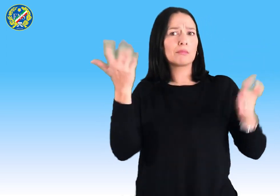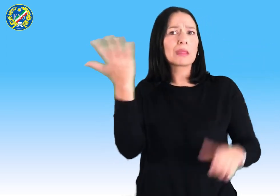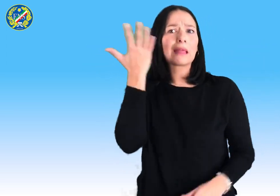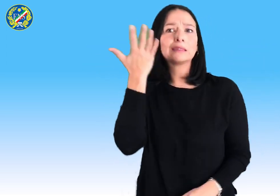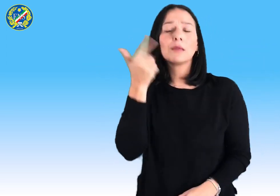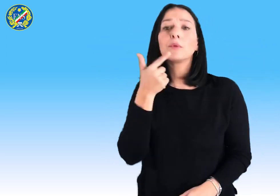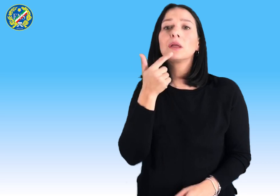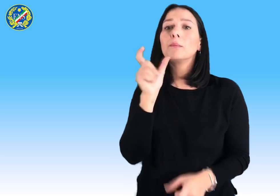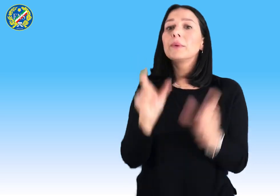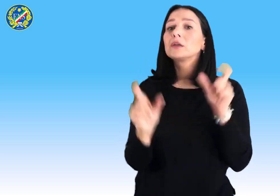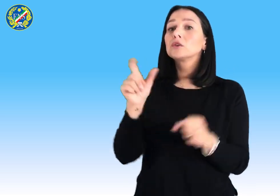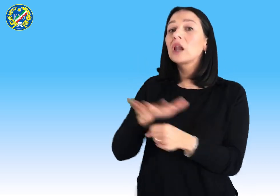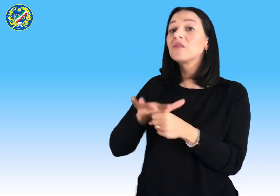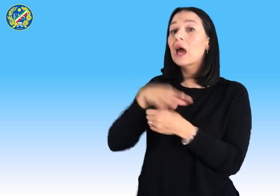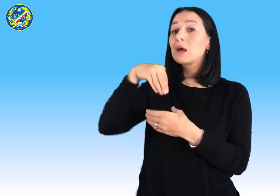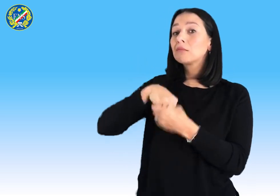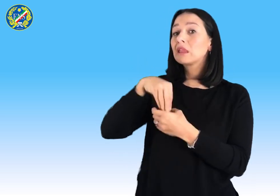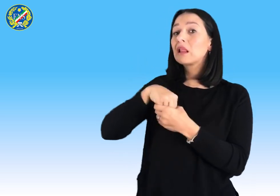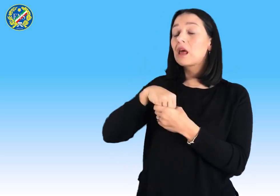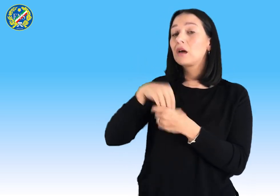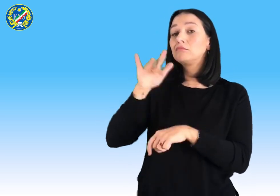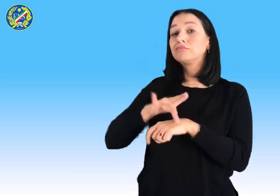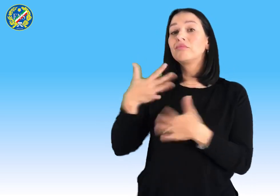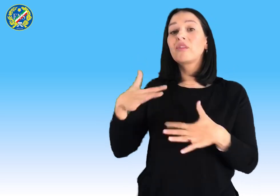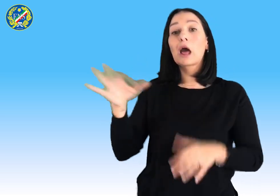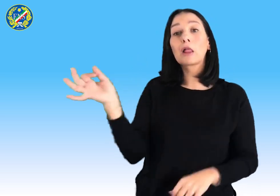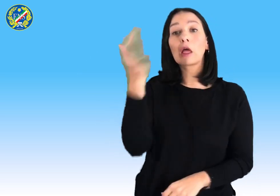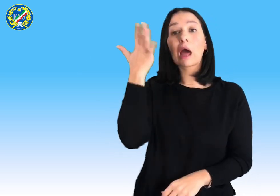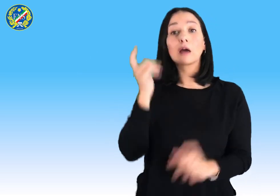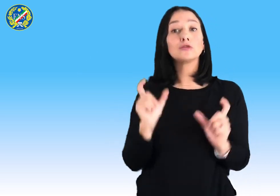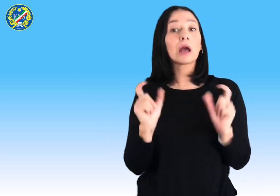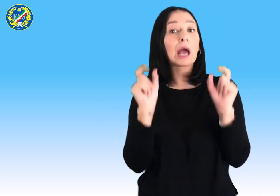Si stima infatti che il rischio di sviluppare un tumore del colon aumenti di 2 o 3 volte